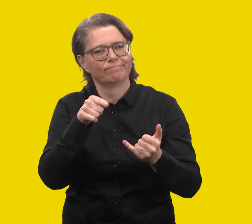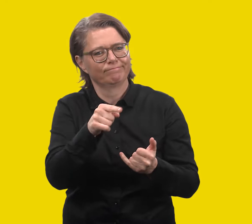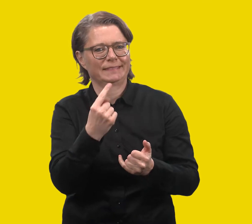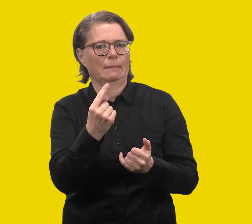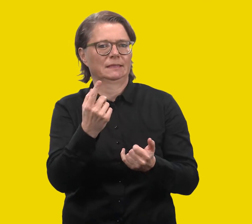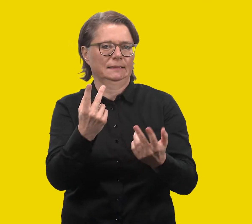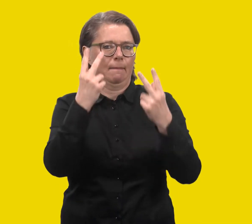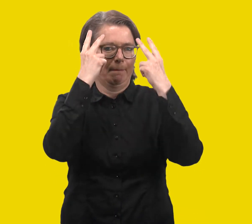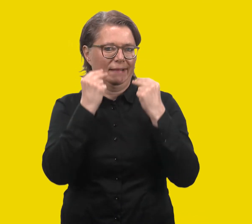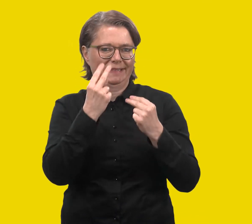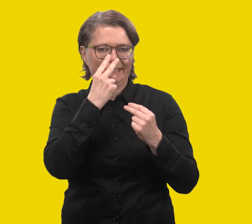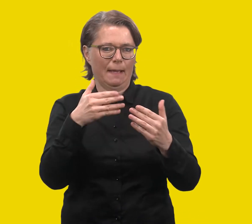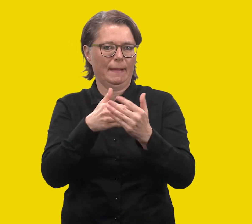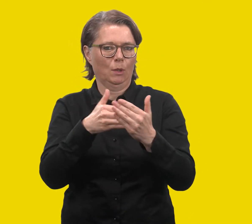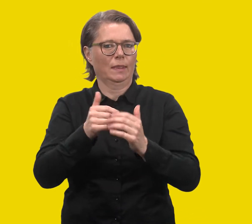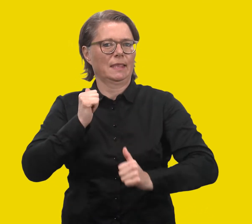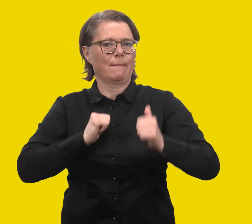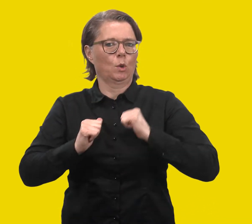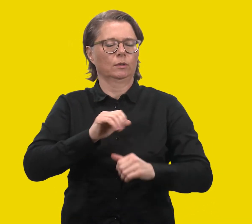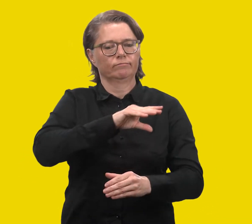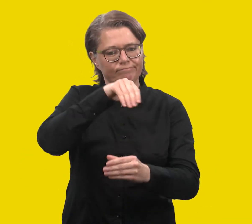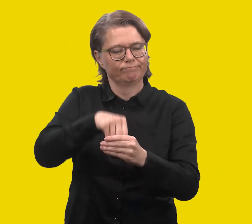die sie als blinde und sehbehinderte Dramaturg*innen